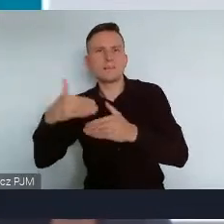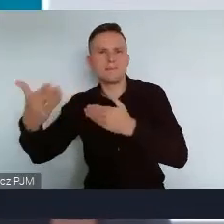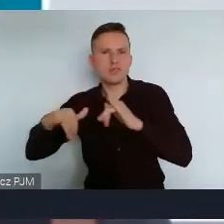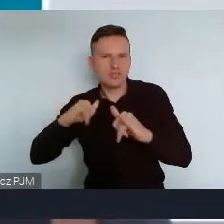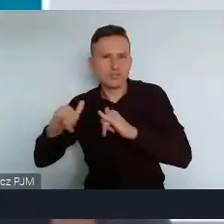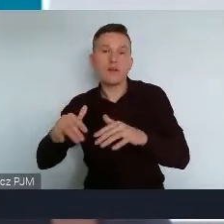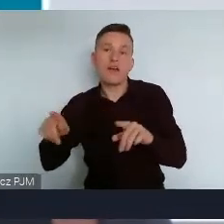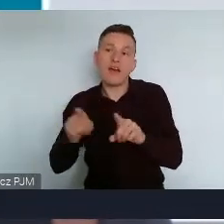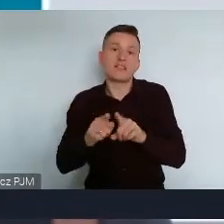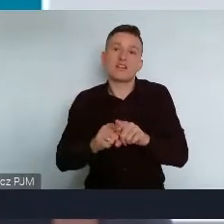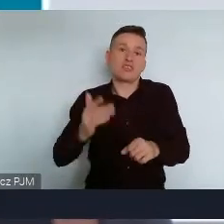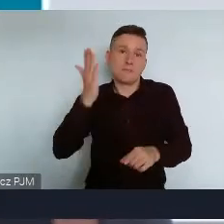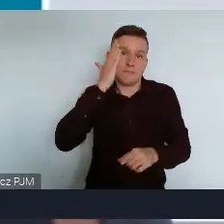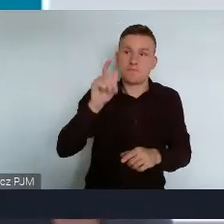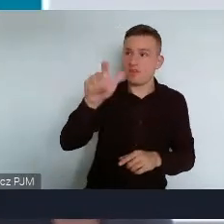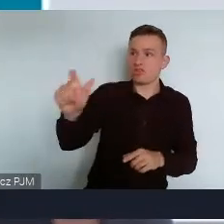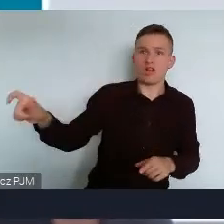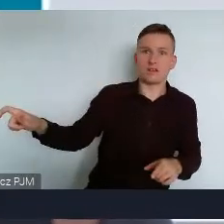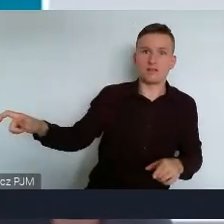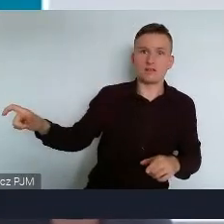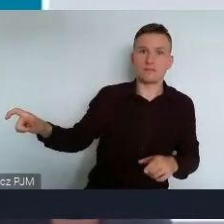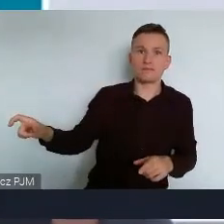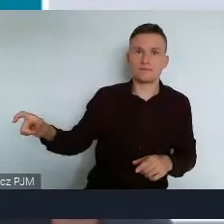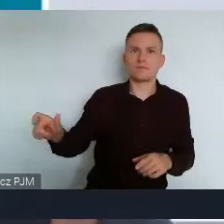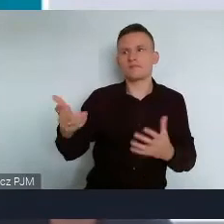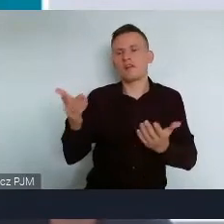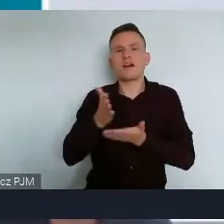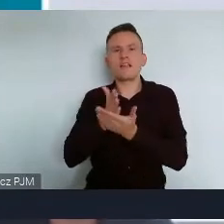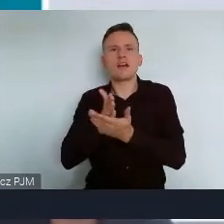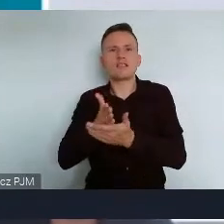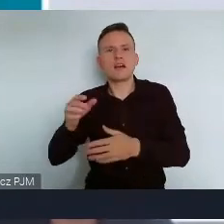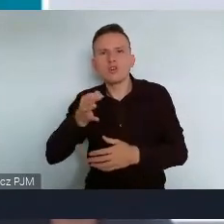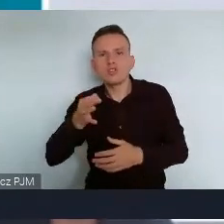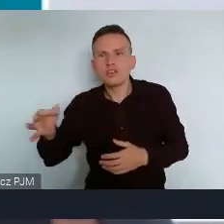ale również ich przedstawiciele, czyli rady osiedli, czy centra aktywności lokalnej.